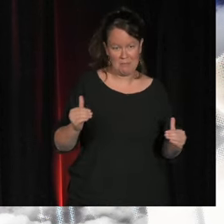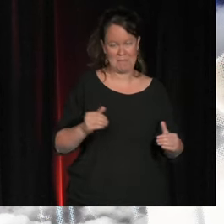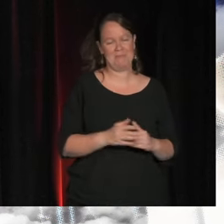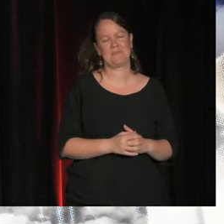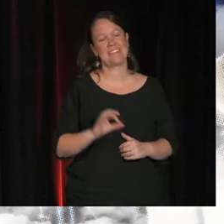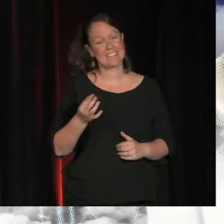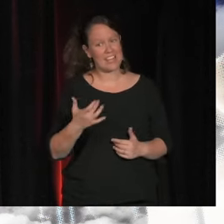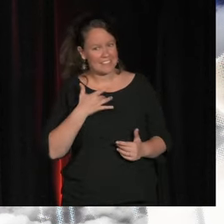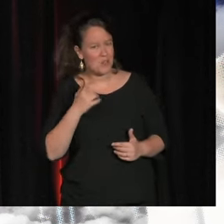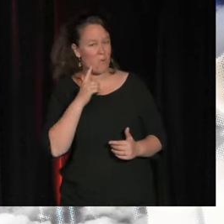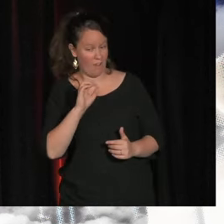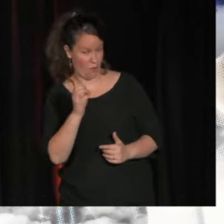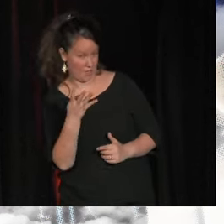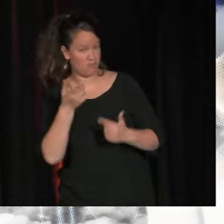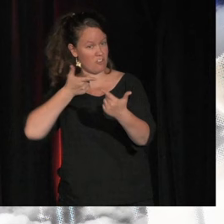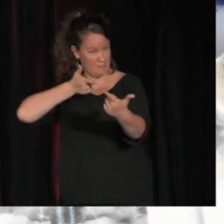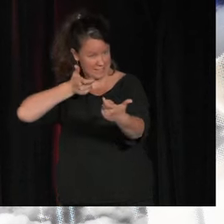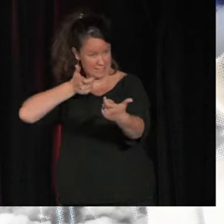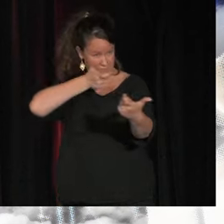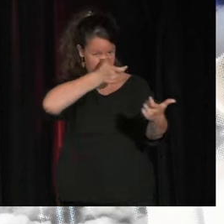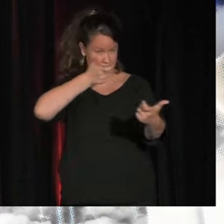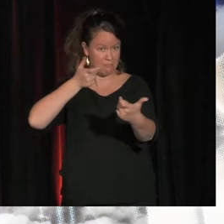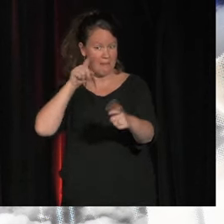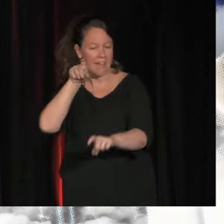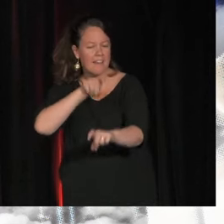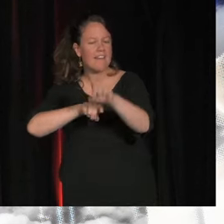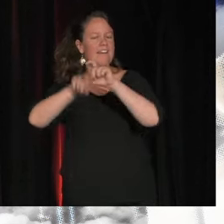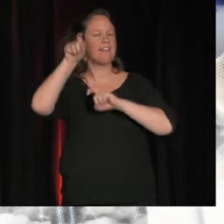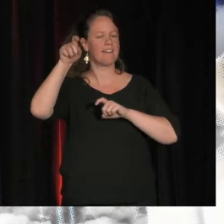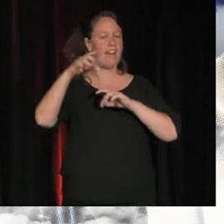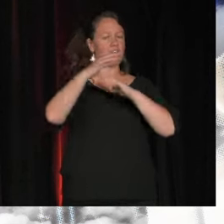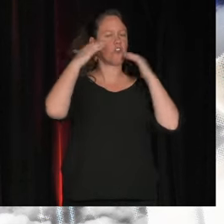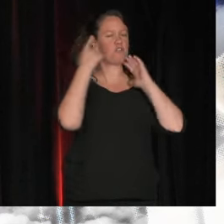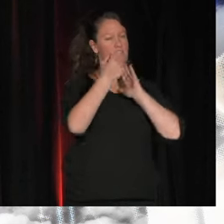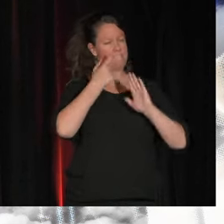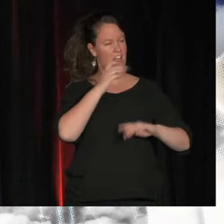ils ont fait un FPS, mais ça permet quand même de revenir à leurs racines à eux, des idées mécaniques qu'ils ont eues, qui ont été ensuite importées